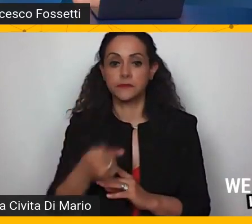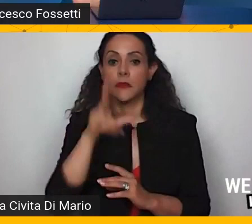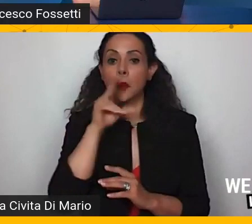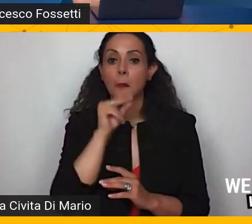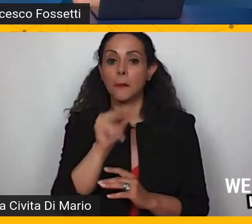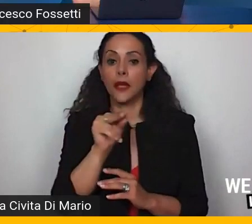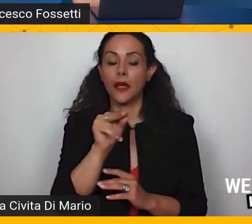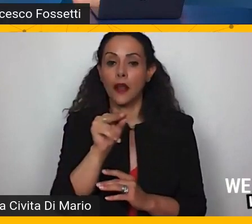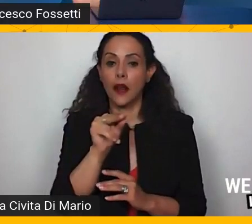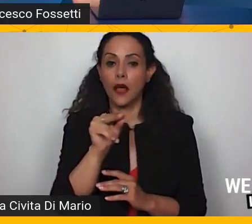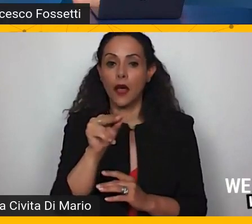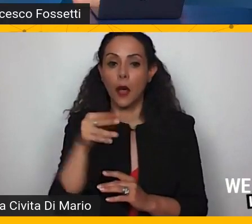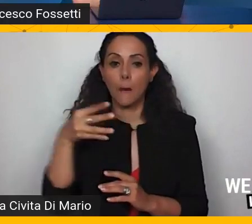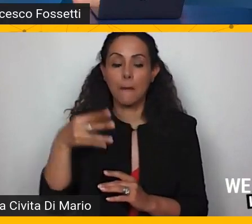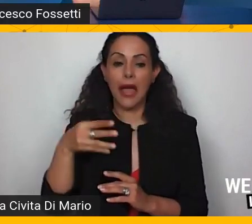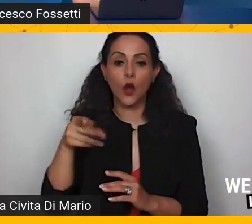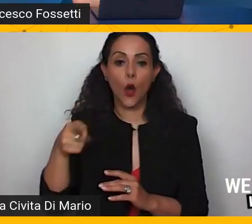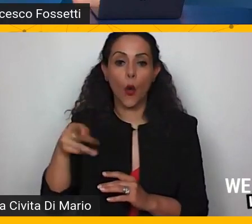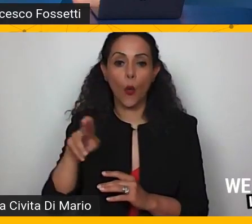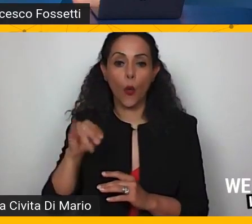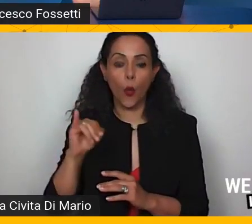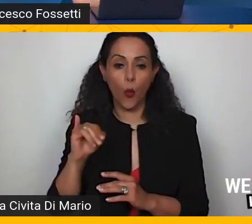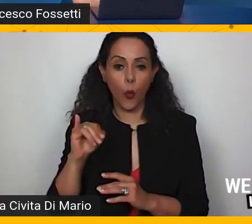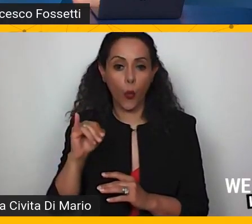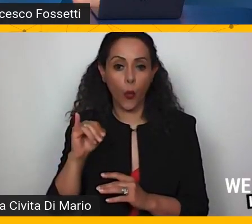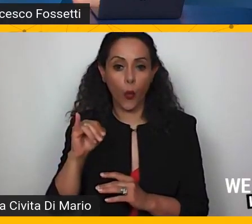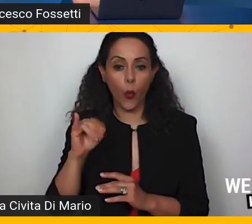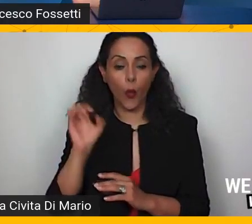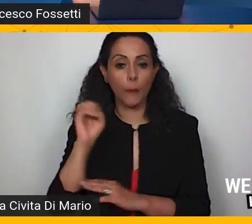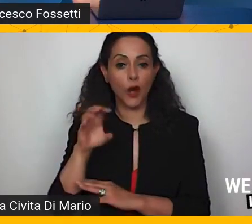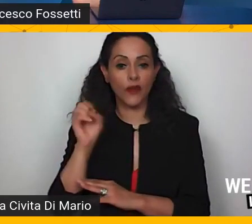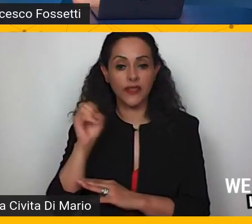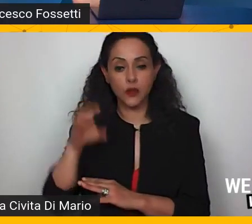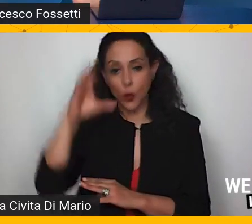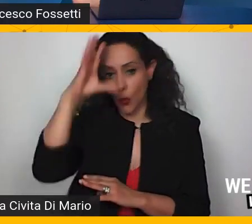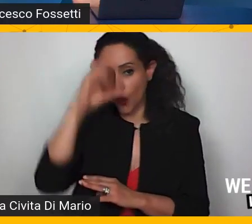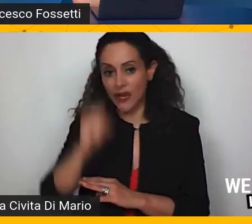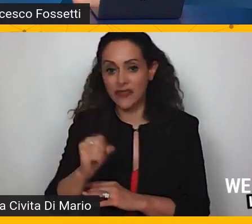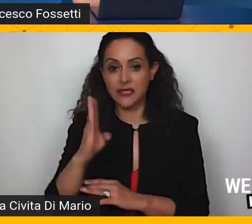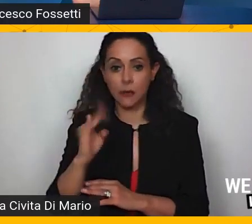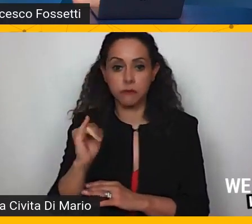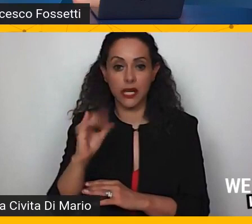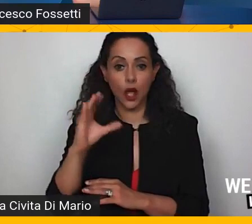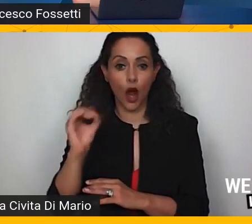Siamo poi passati a parlare con Marco Bui, un professore